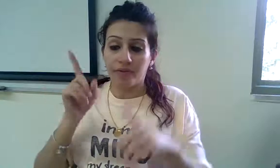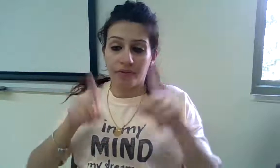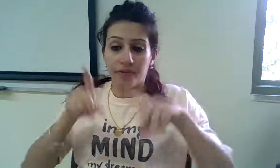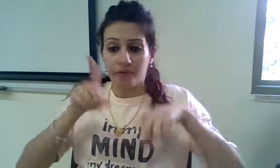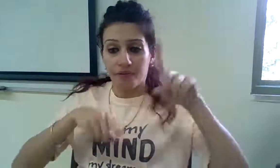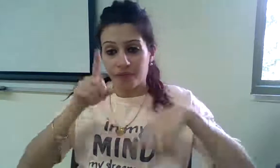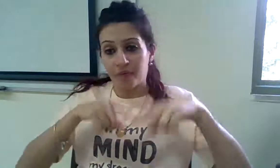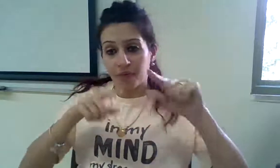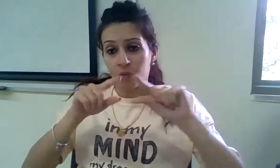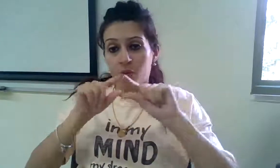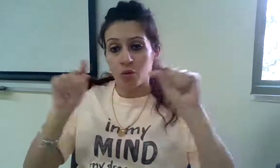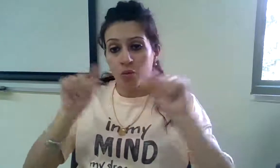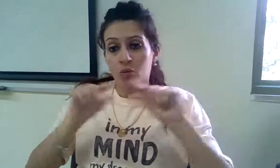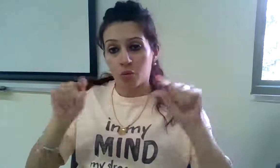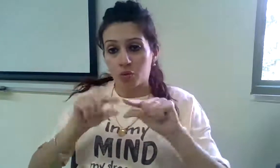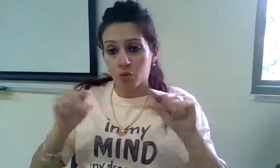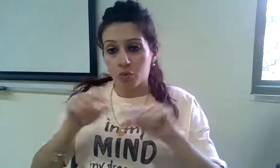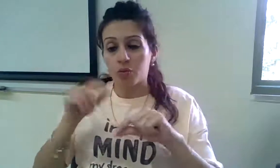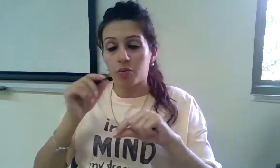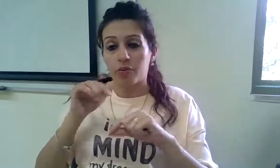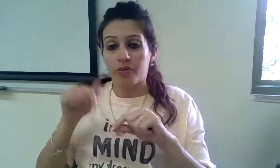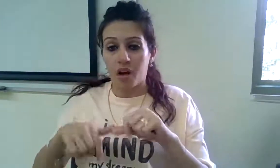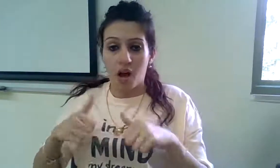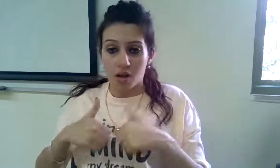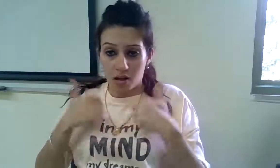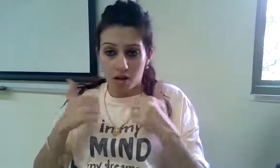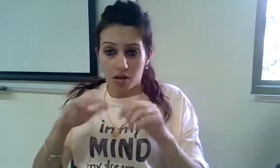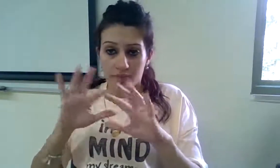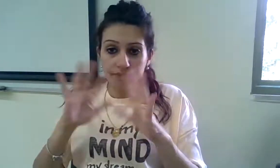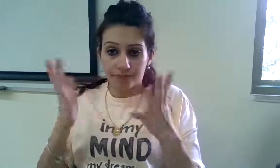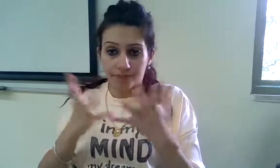في القرارات التعليمية على المستوى الوطني